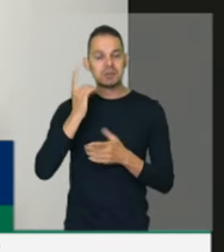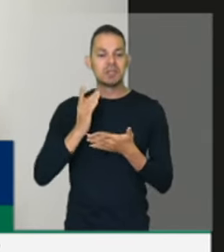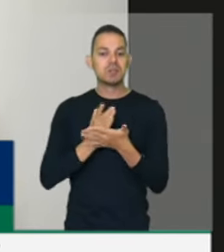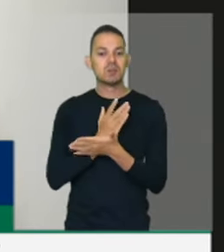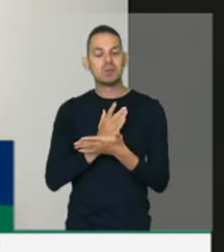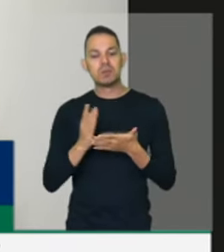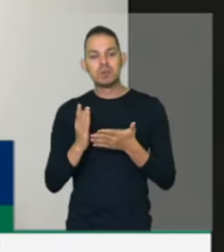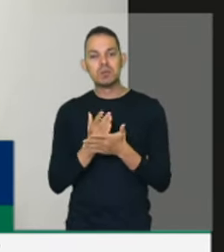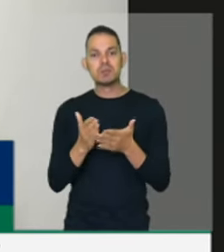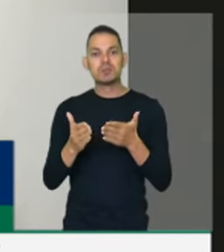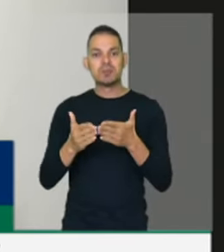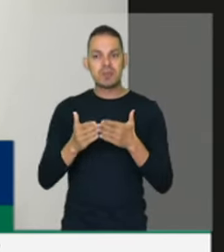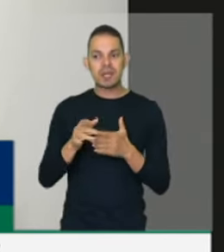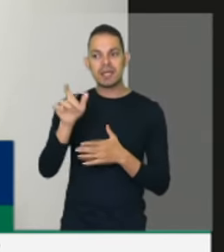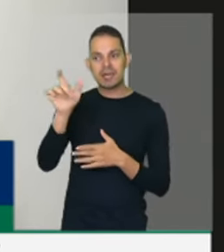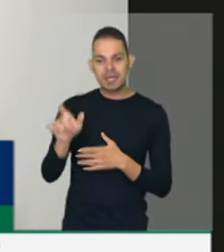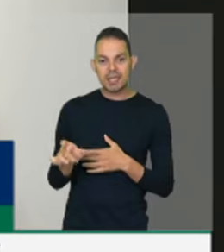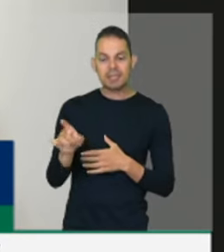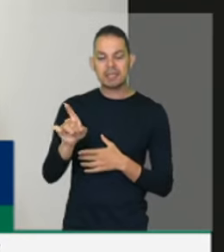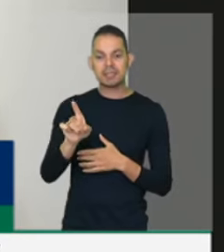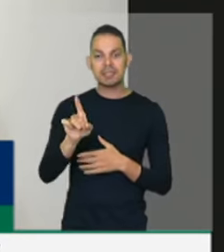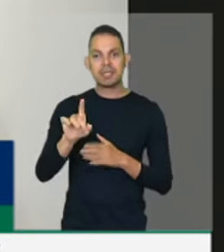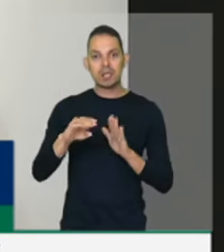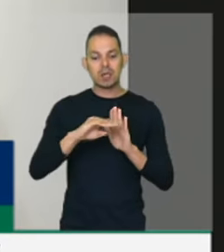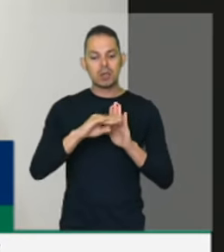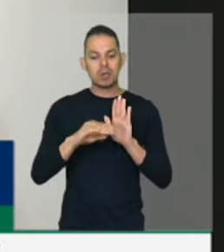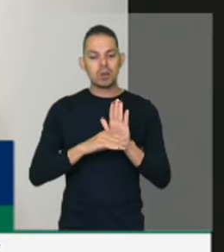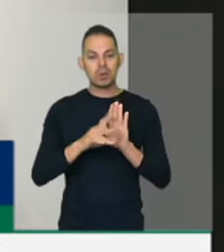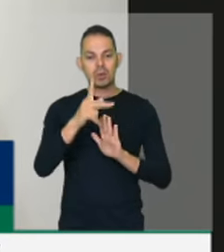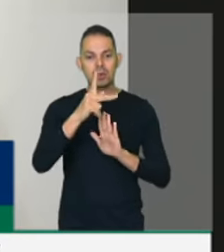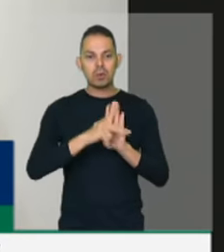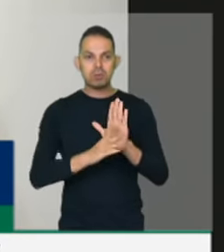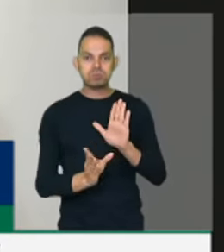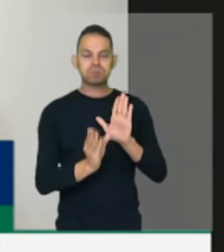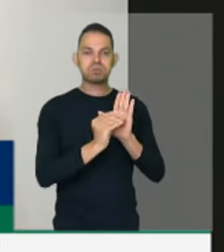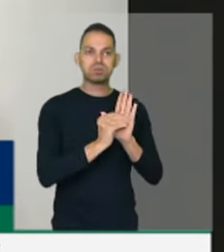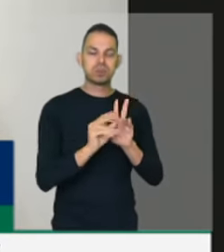QUE V.EXA. COLOQUE PROJETOS LIGADOS AO COVID-19 PORQUE A PANDEMIA É COISA MUITO TRISTE